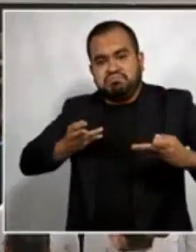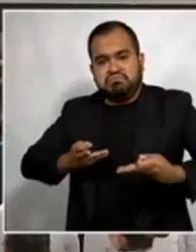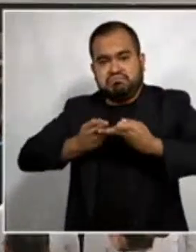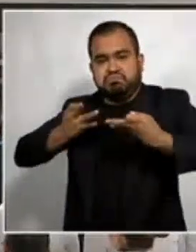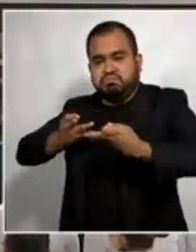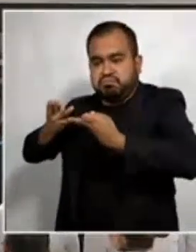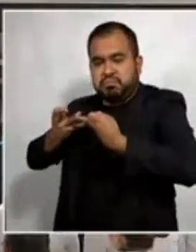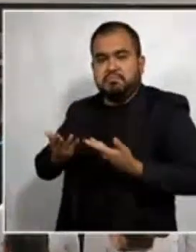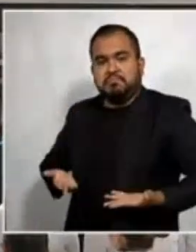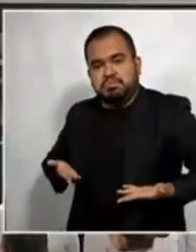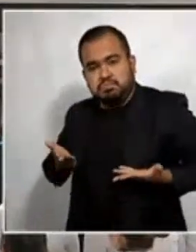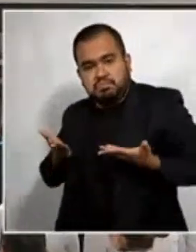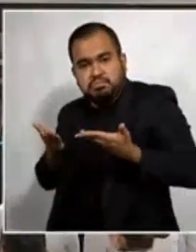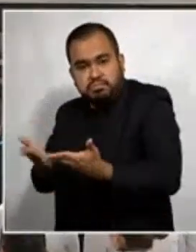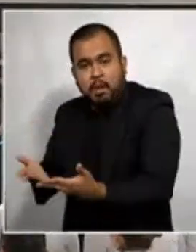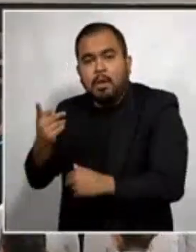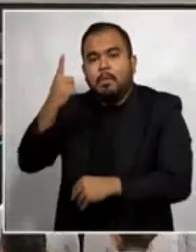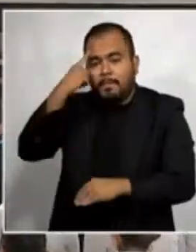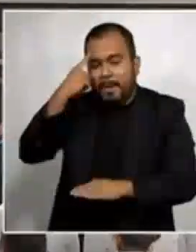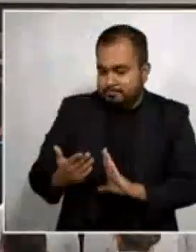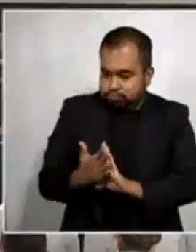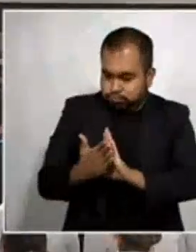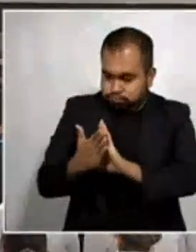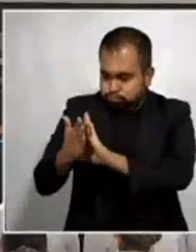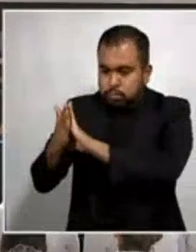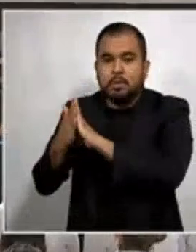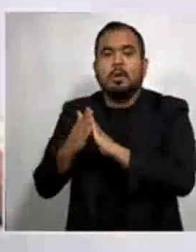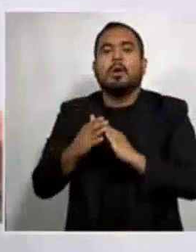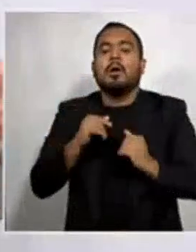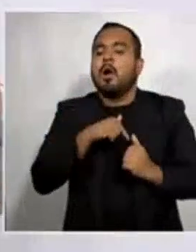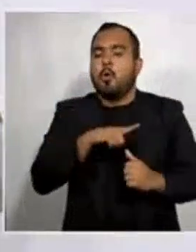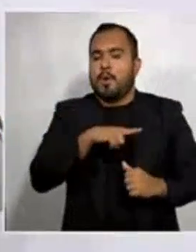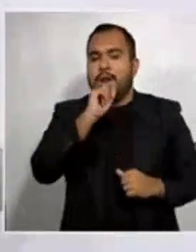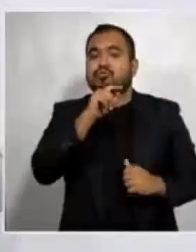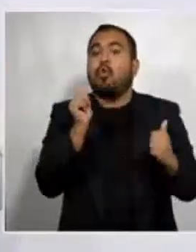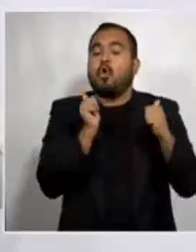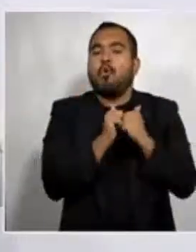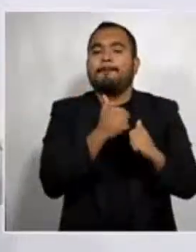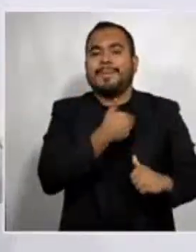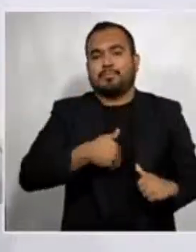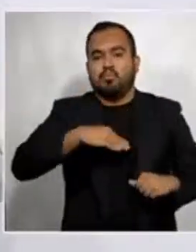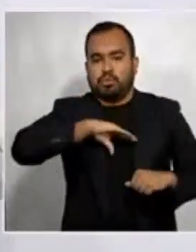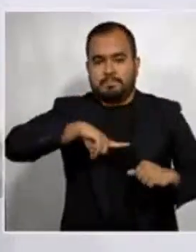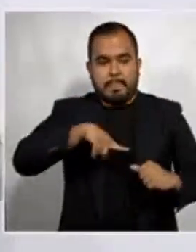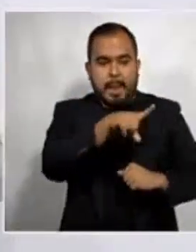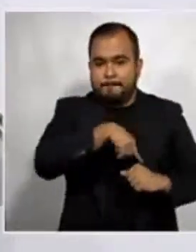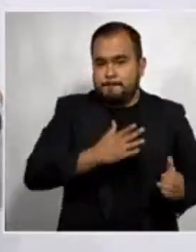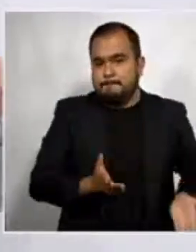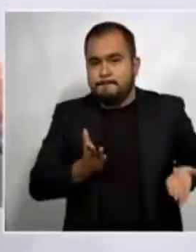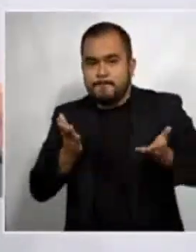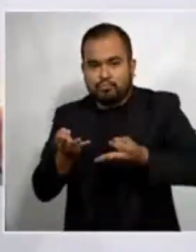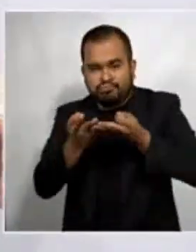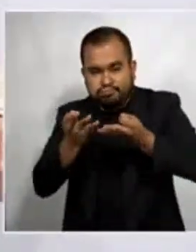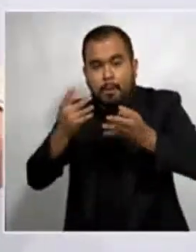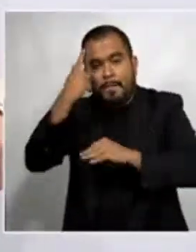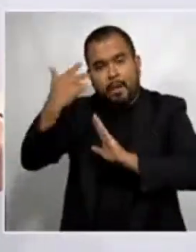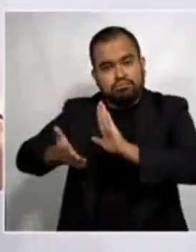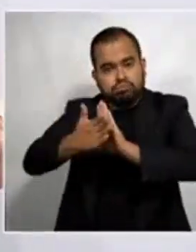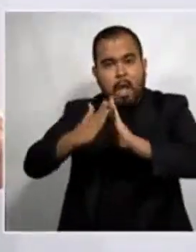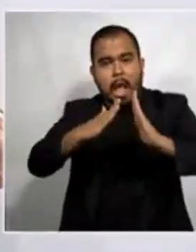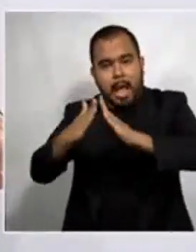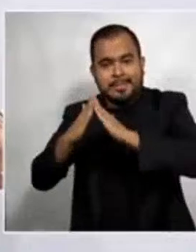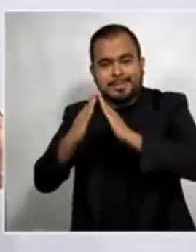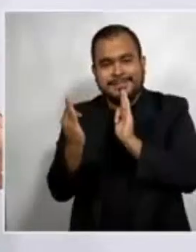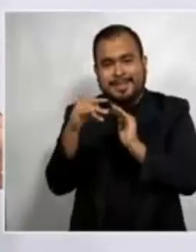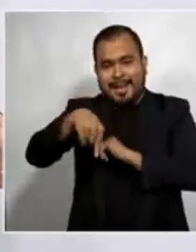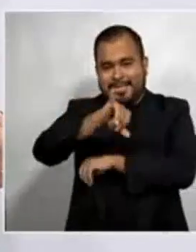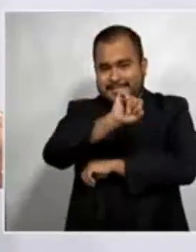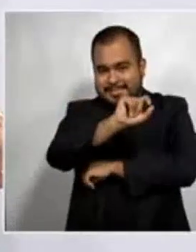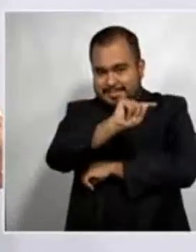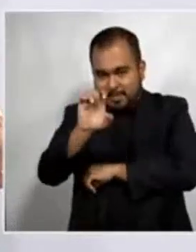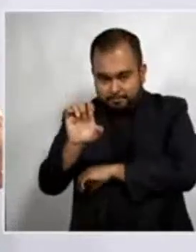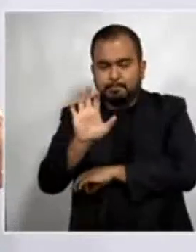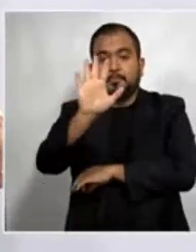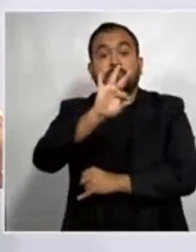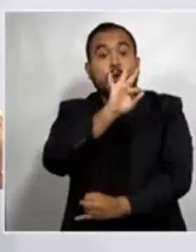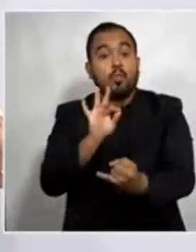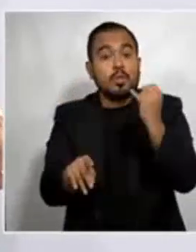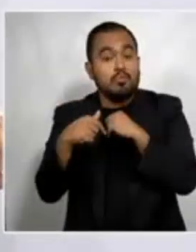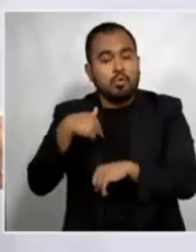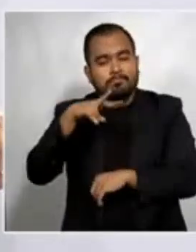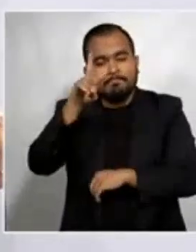creación de esta vivienda. Finalmente, presidenta, yo quiero reconocer públicamente todo el apoyo que